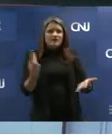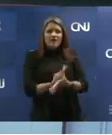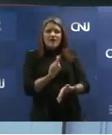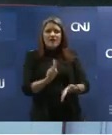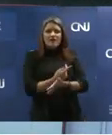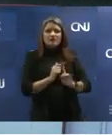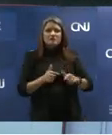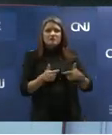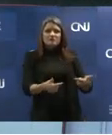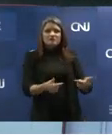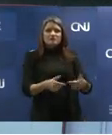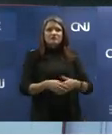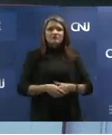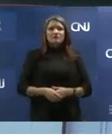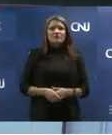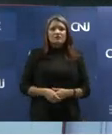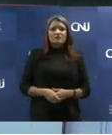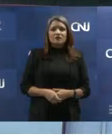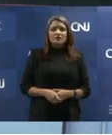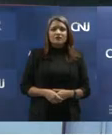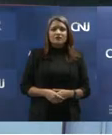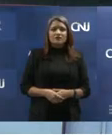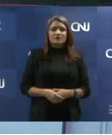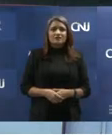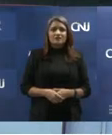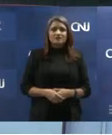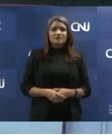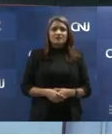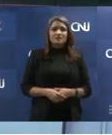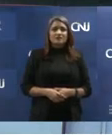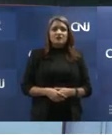Esta questão de déficit de servidores